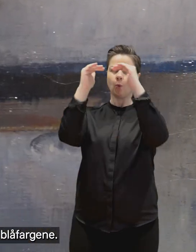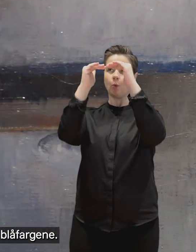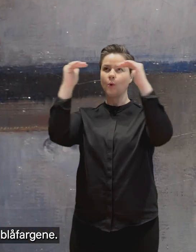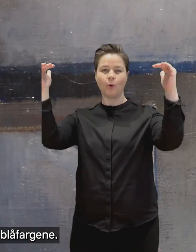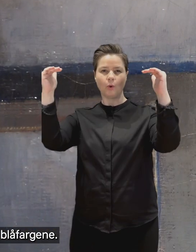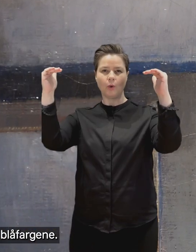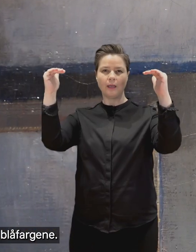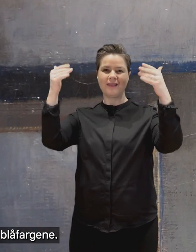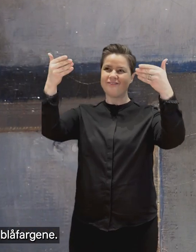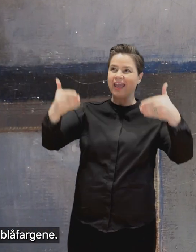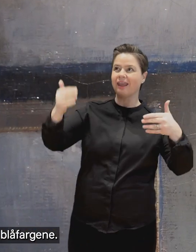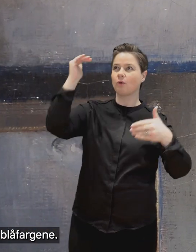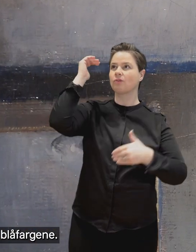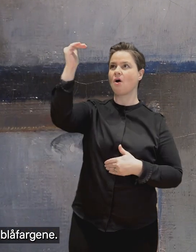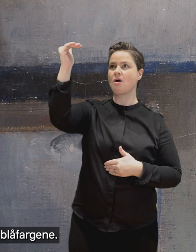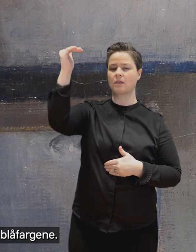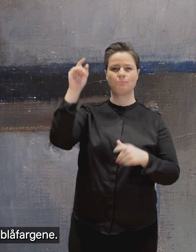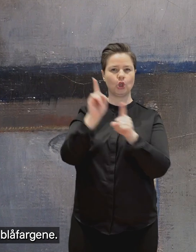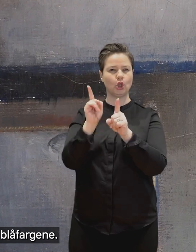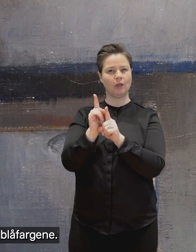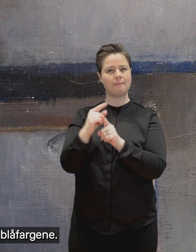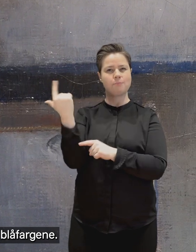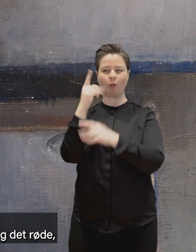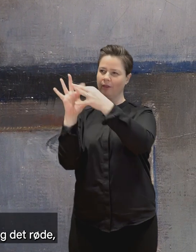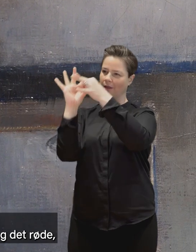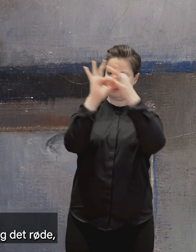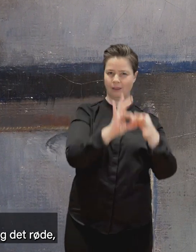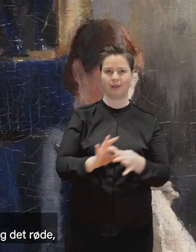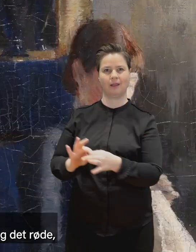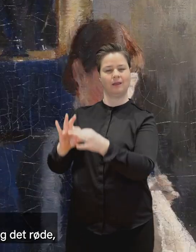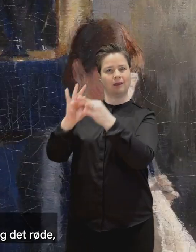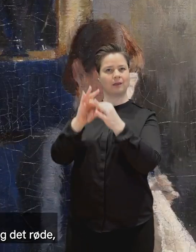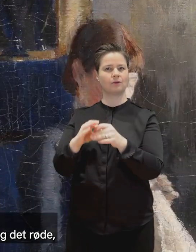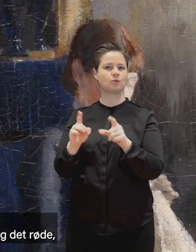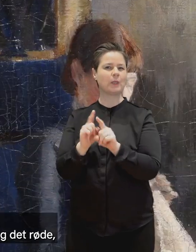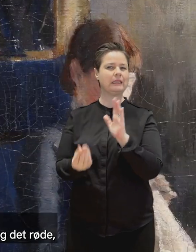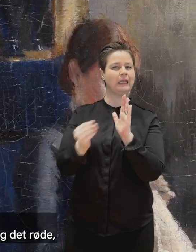Så alt holdes sammen av blåfargene. Og så er det det grønne og det gule og det røde,